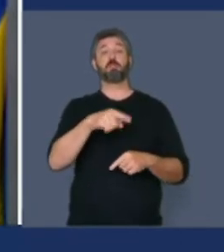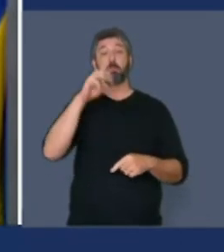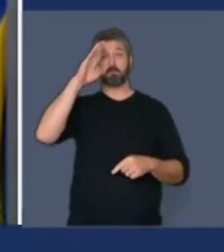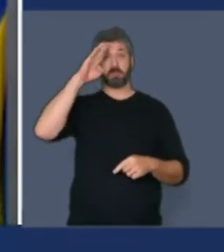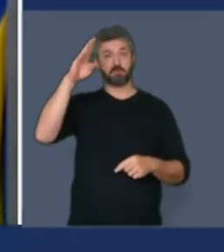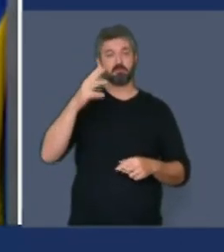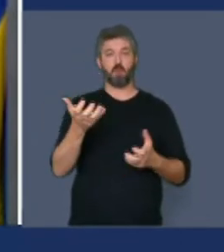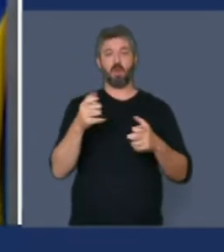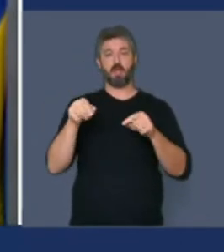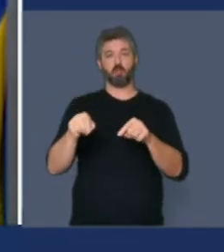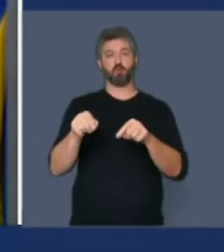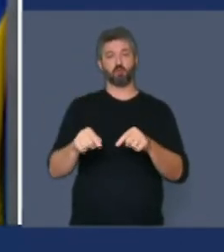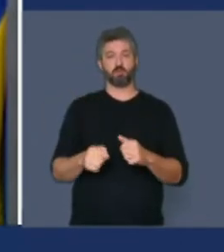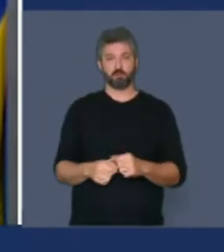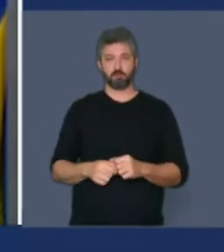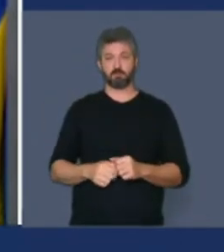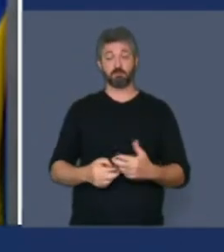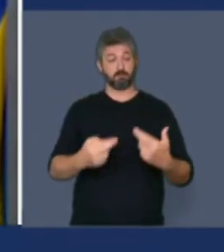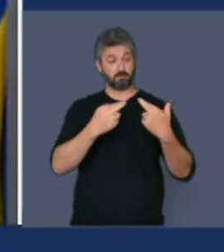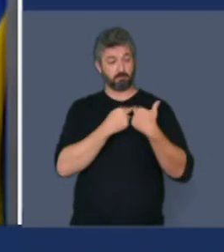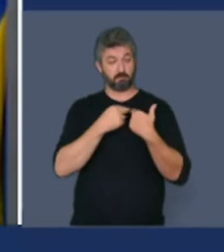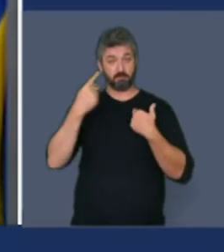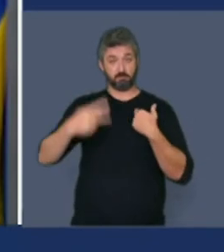COMO PRIORIDADE. É ... DESSE CONGRESSO RESPONDER APROVANDO UMA PAUTA QUE TRARÁESSE